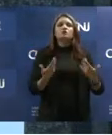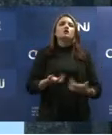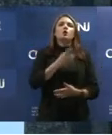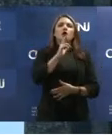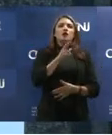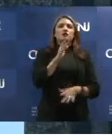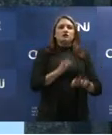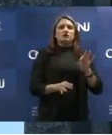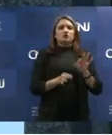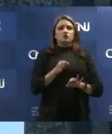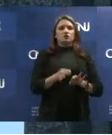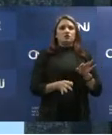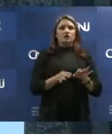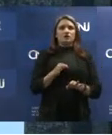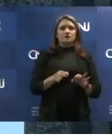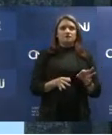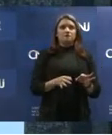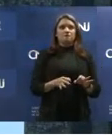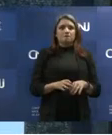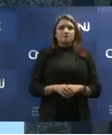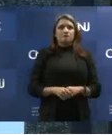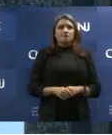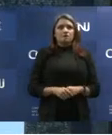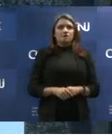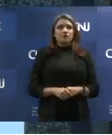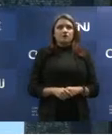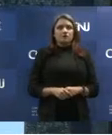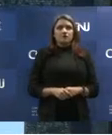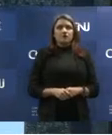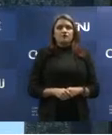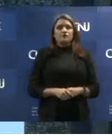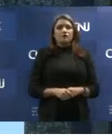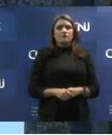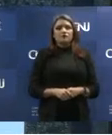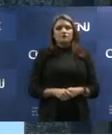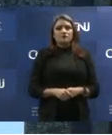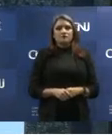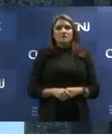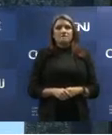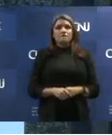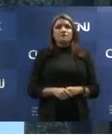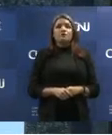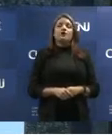ele se a destruir é o seguinte o conselho por unanimidade,